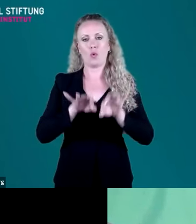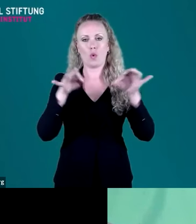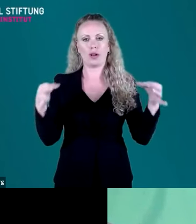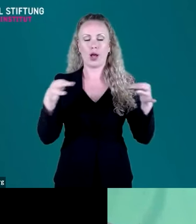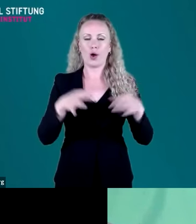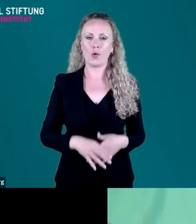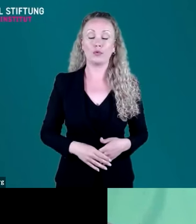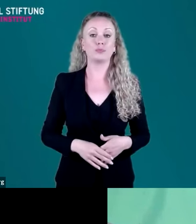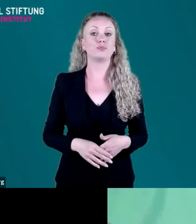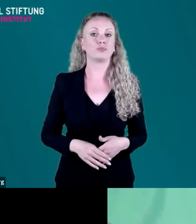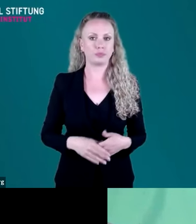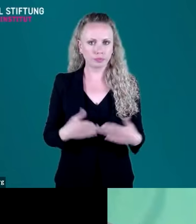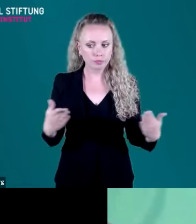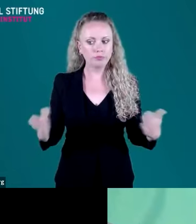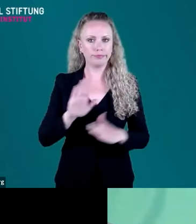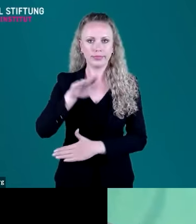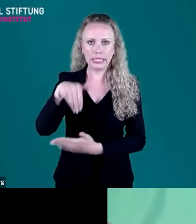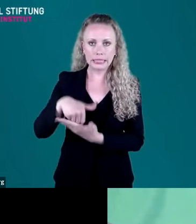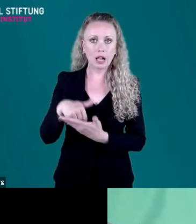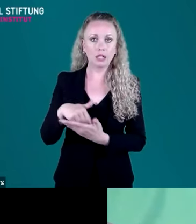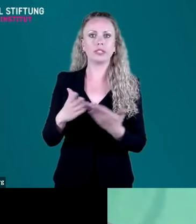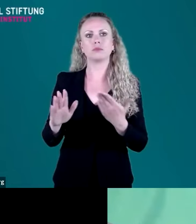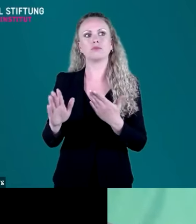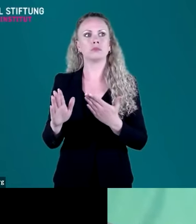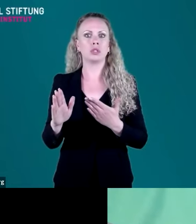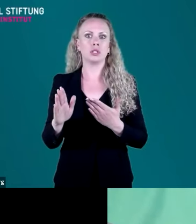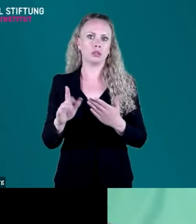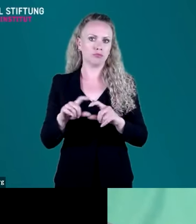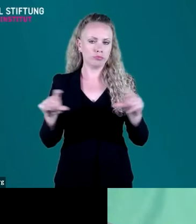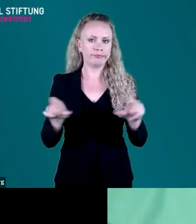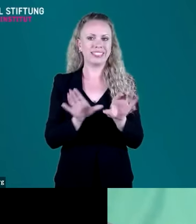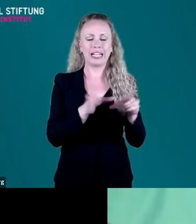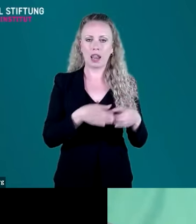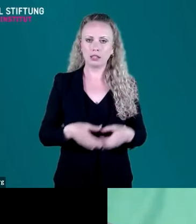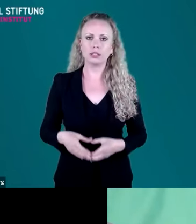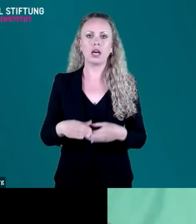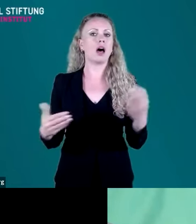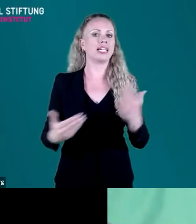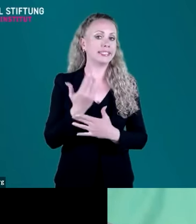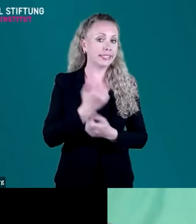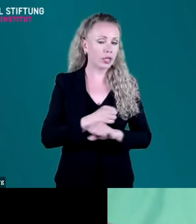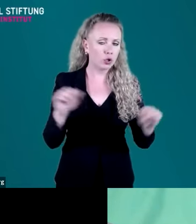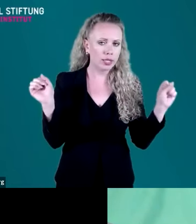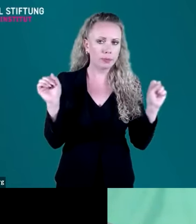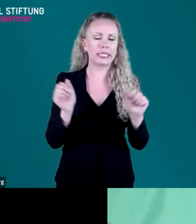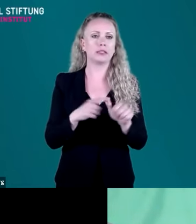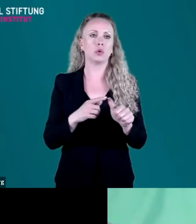Und da geht es um das Thema Cluster Neoliberalität oder neoliberales Cluster.